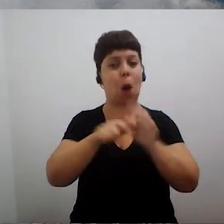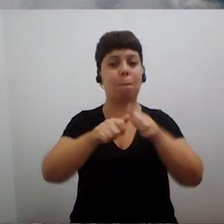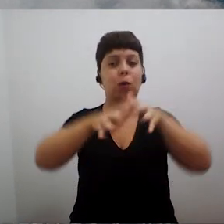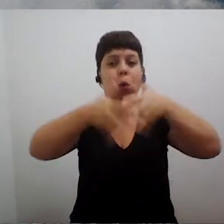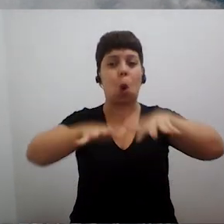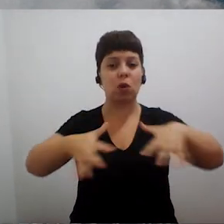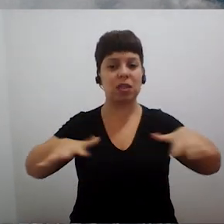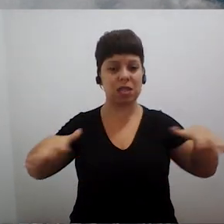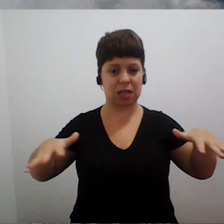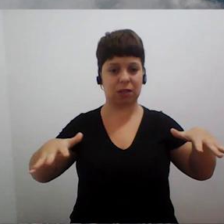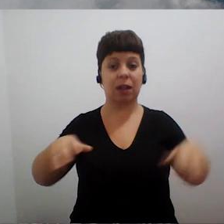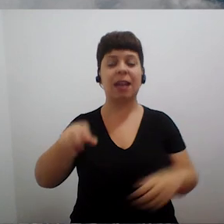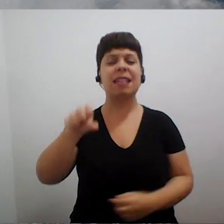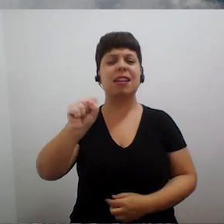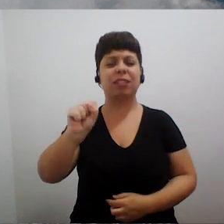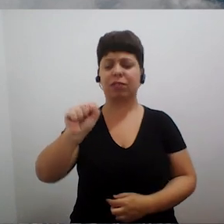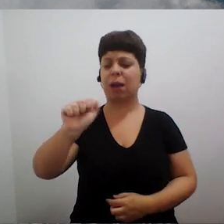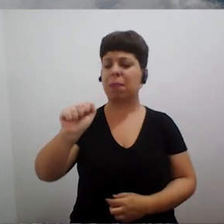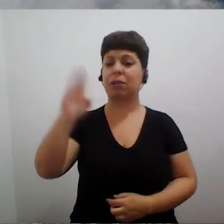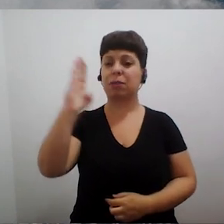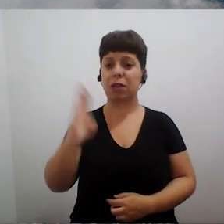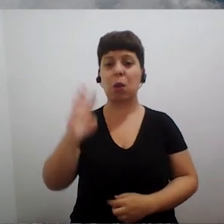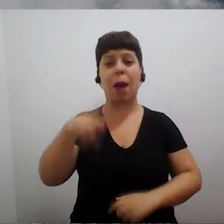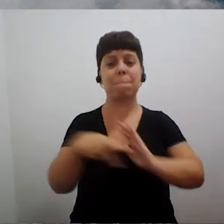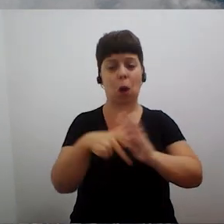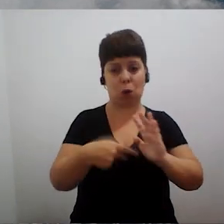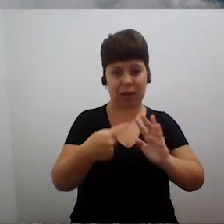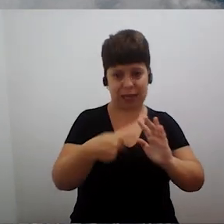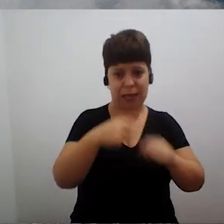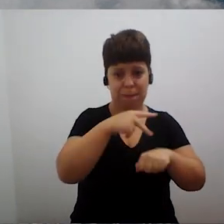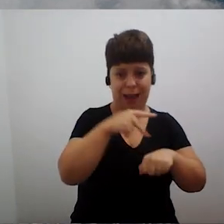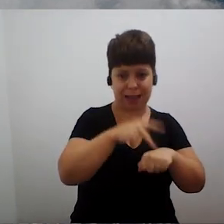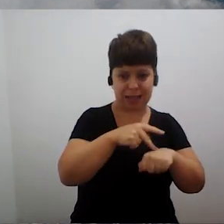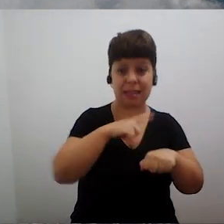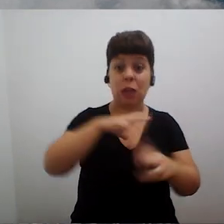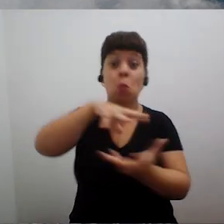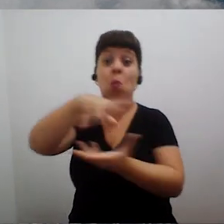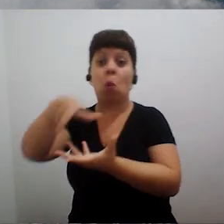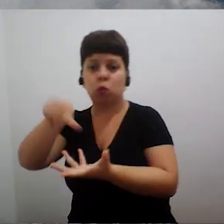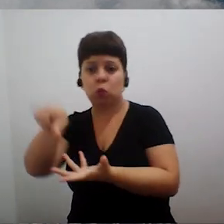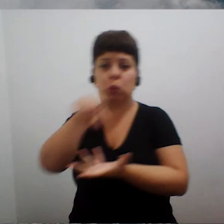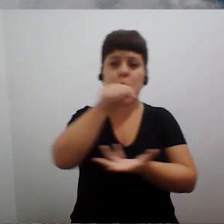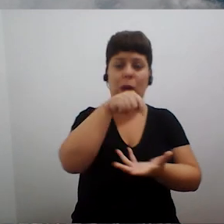é edição nacional da mais tradicional publicação de divulgação científica do mundo, com 20 anos de atividades no país.